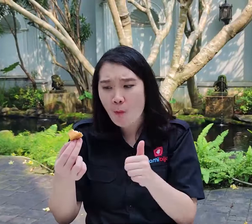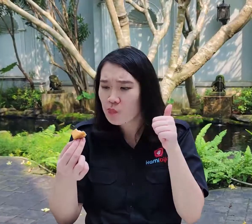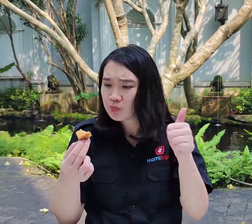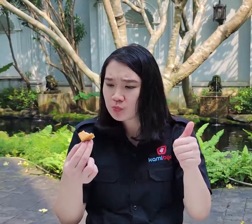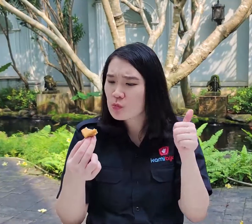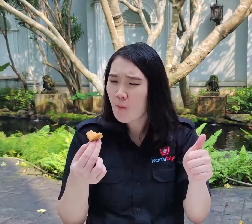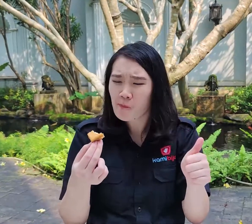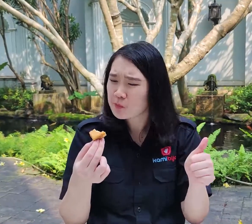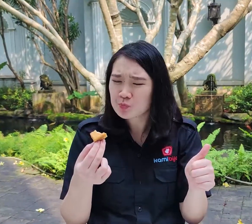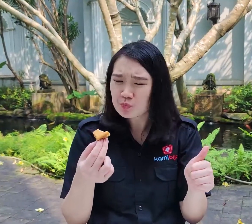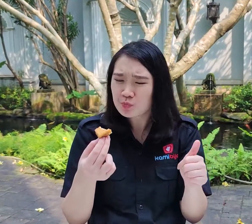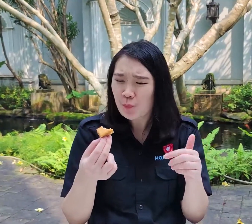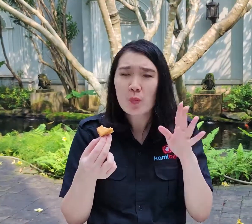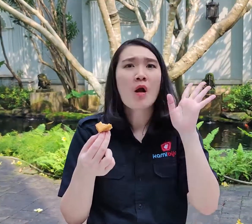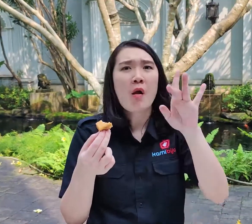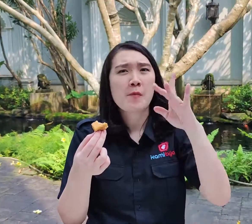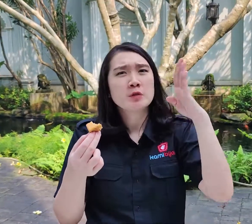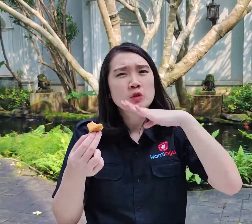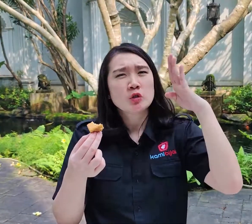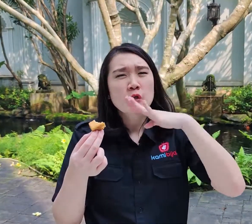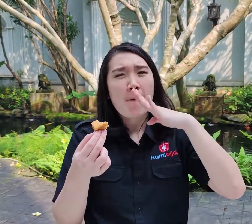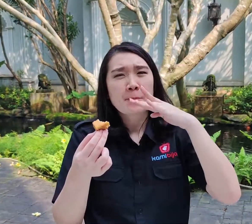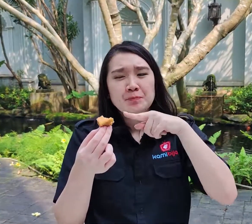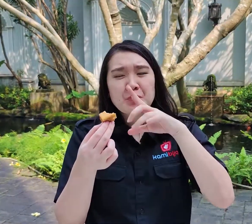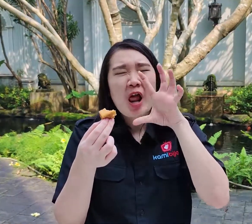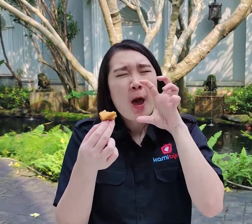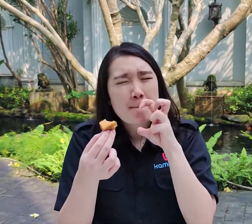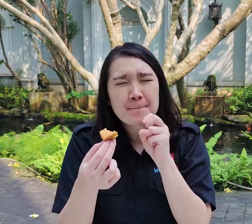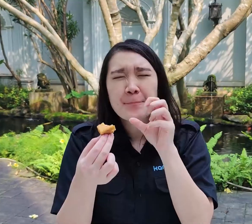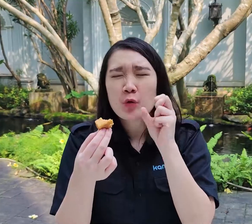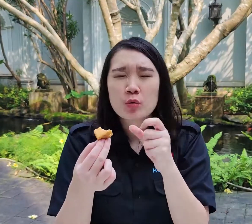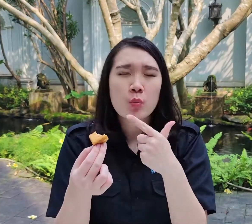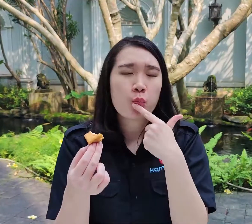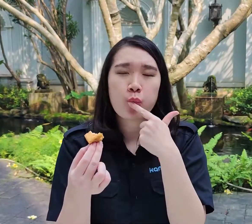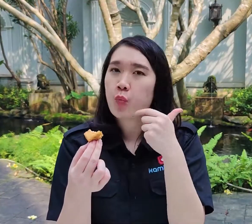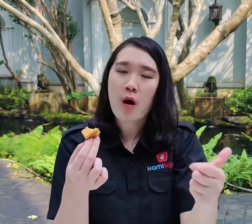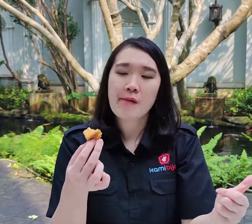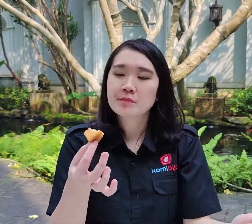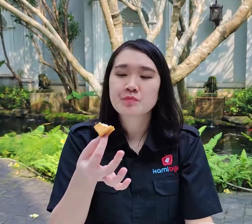Enak, pedas dan renyah.